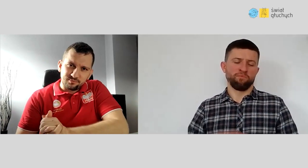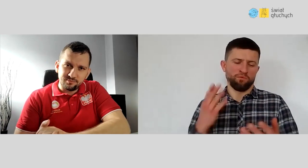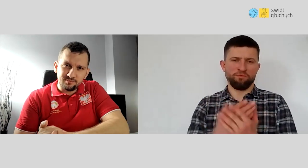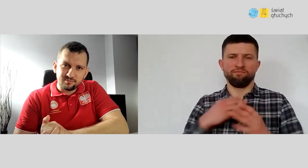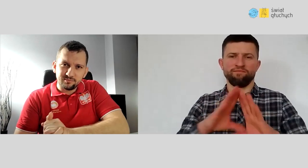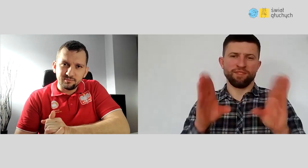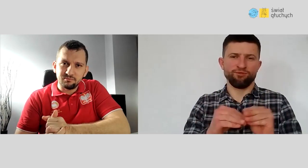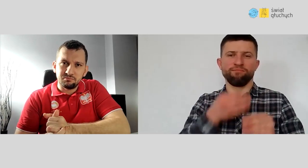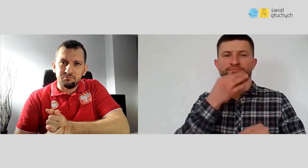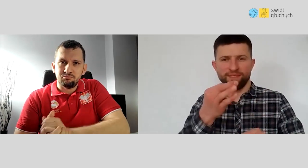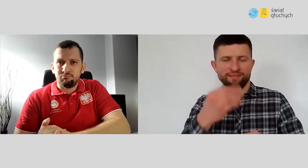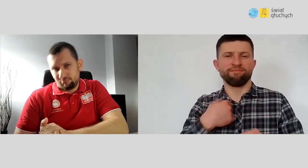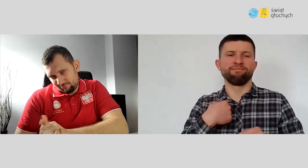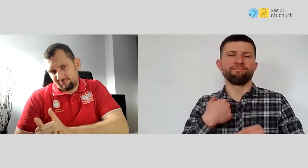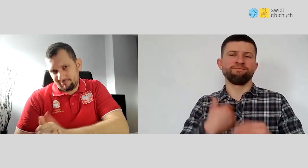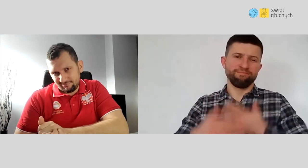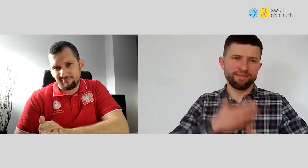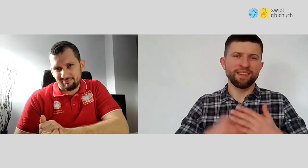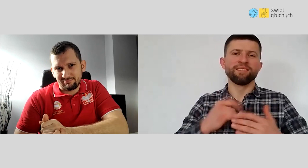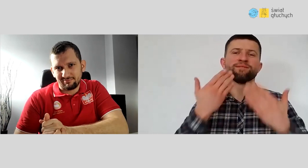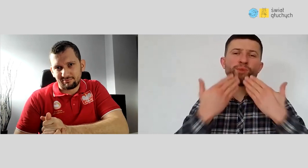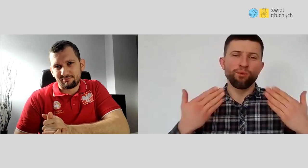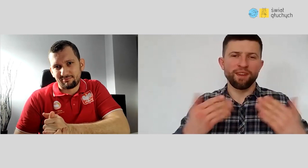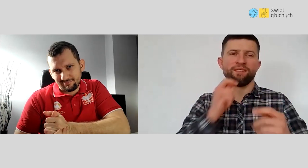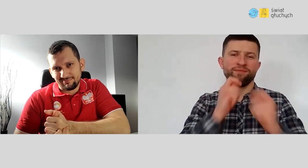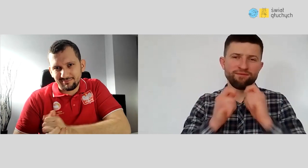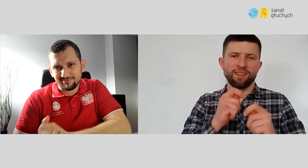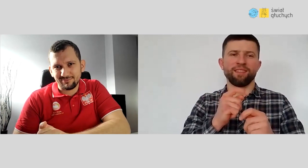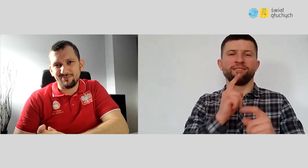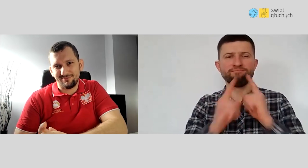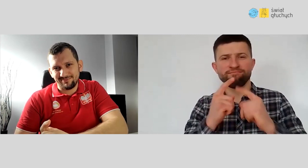To wszystko. Cieszę się i dziękuję za wywiad.